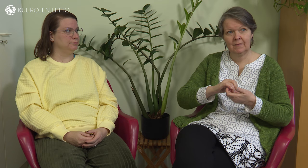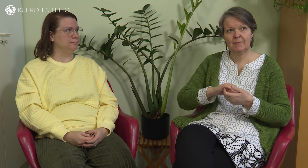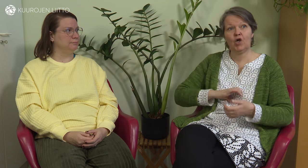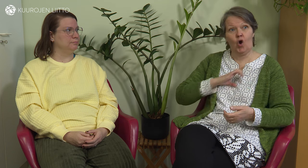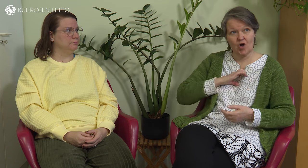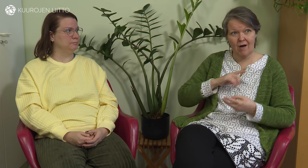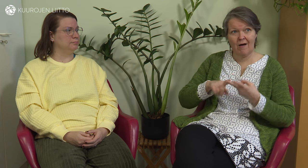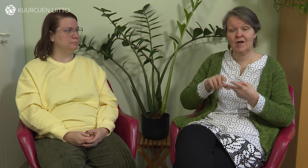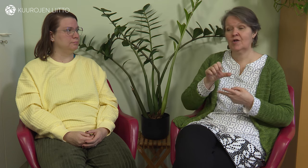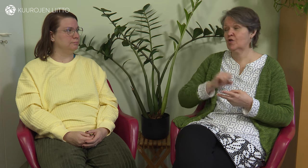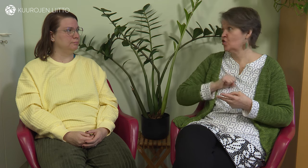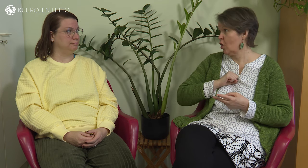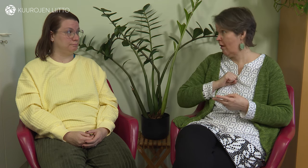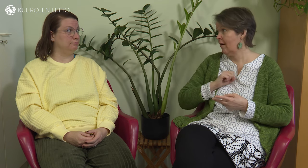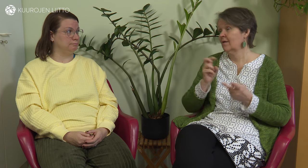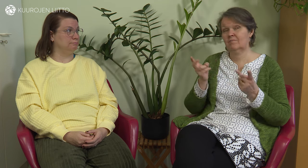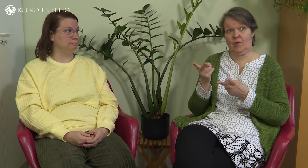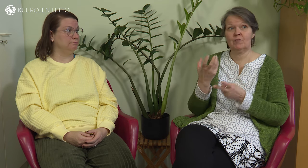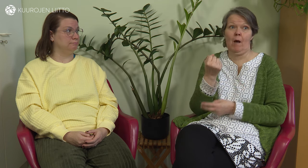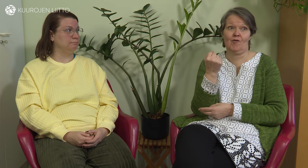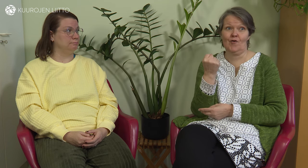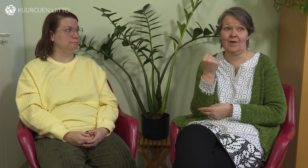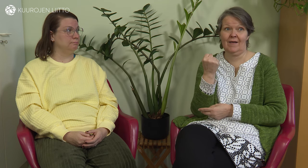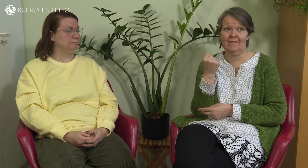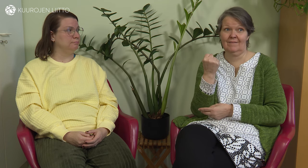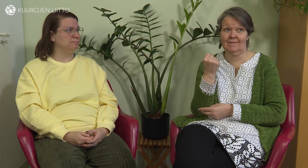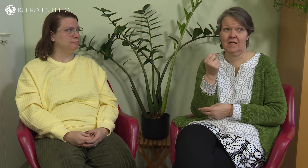Codilla ja sodilla on siten mahdollisuus päästä samaan päiväkotiin.